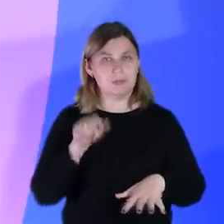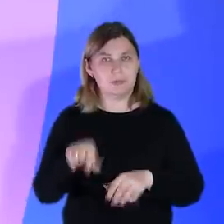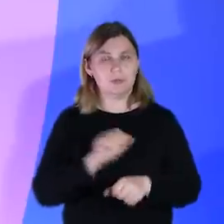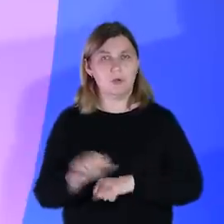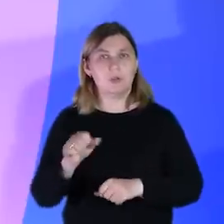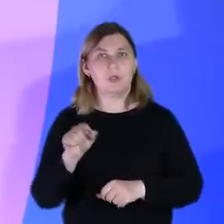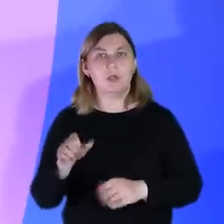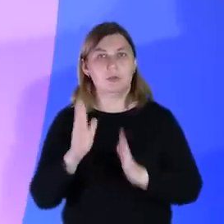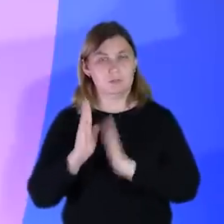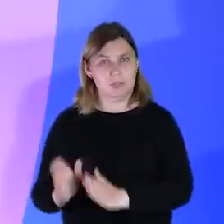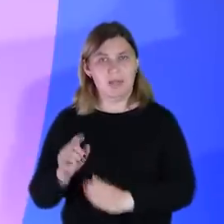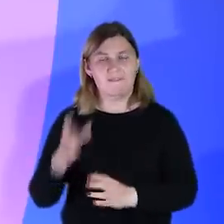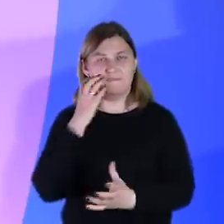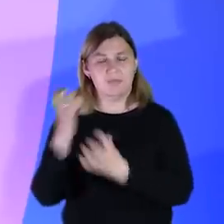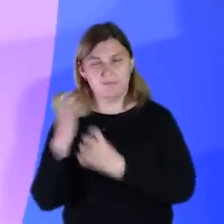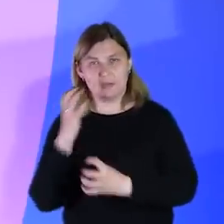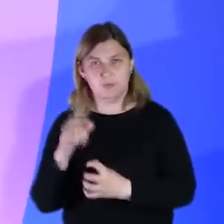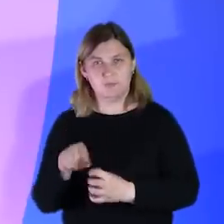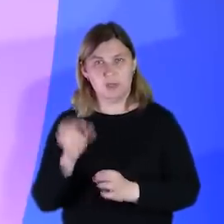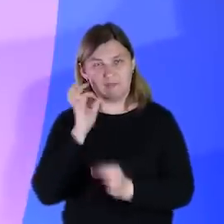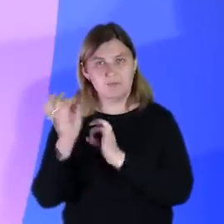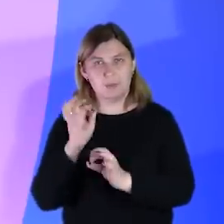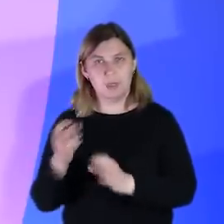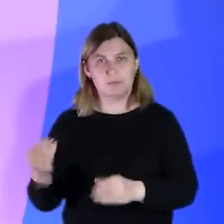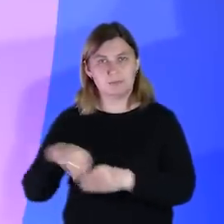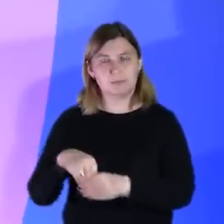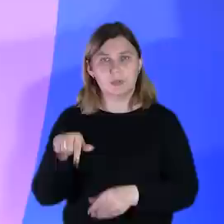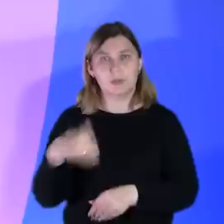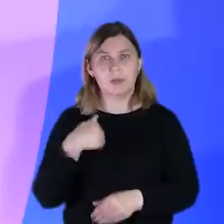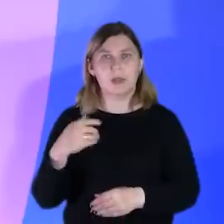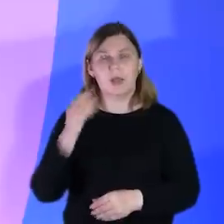taka sensu stricte kontrwywiadowcza, czyli w skład której wchodzili informatorzy